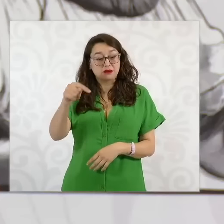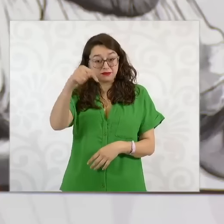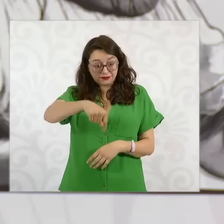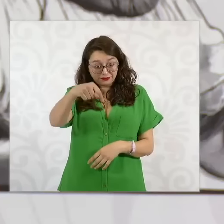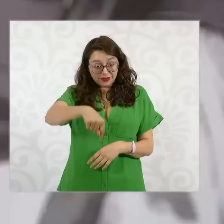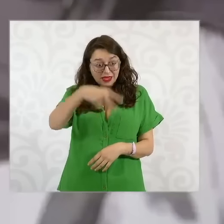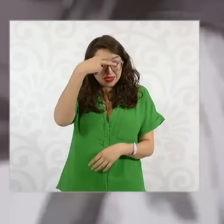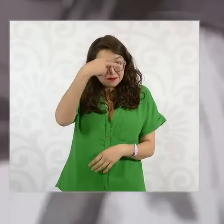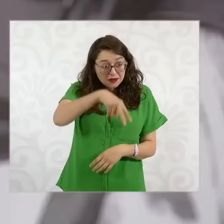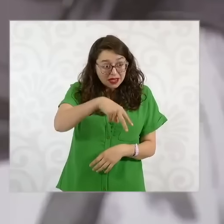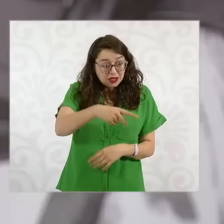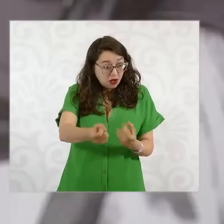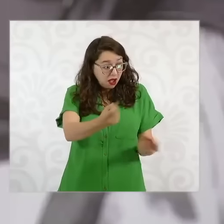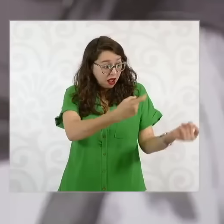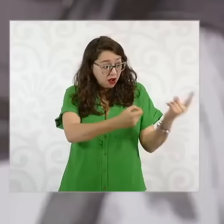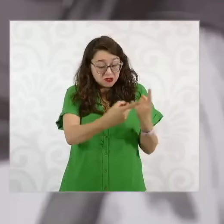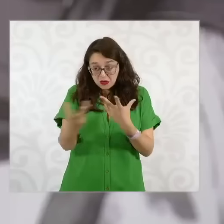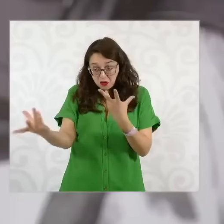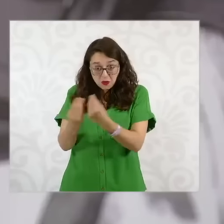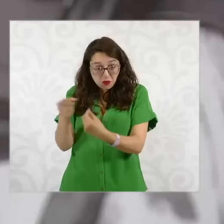el que no quiera al pueblo de México, el que no quiere a México, nunca le va a ir bien,